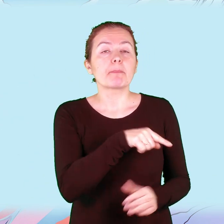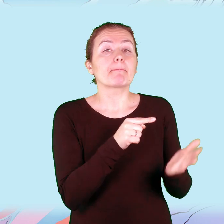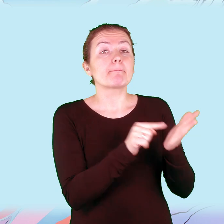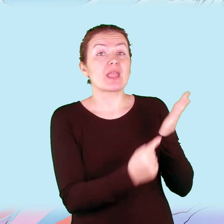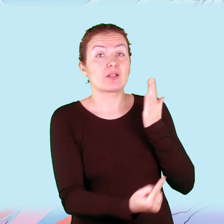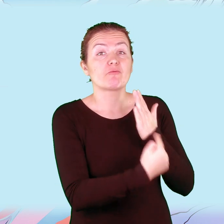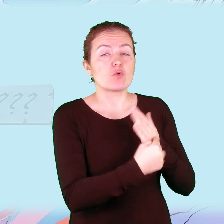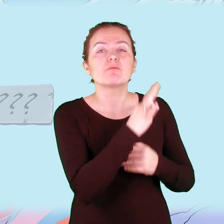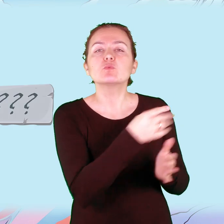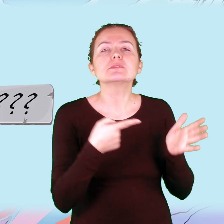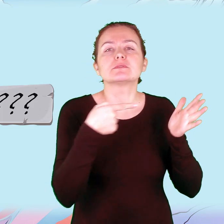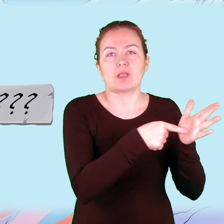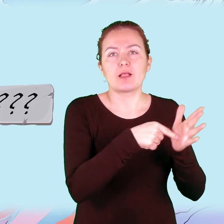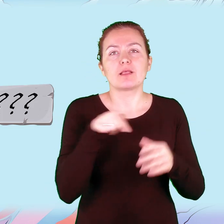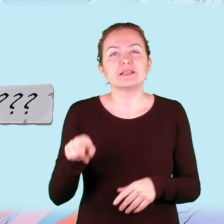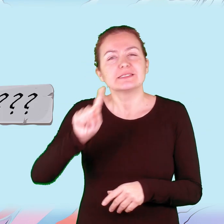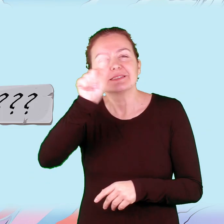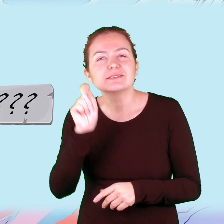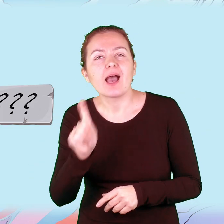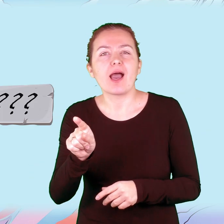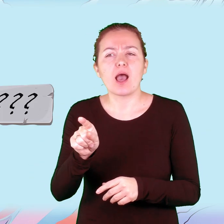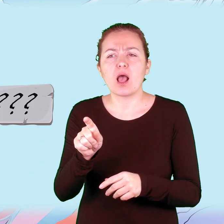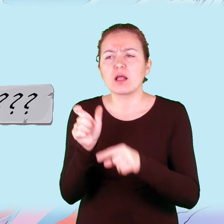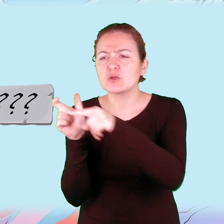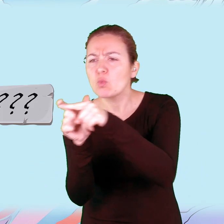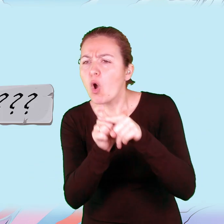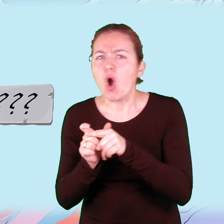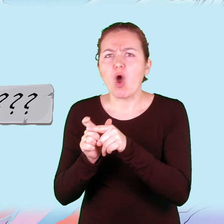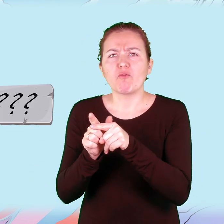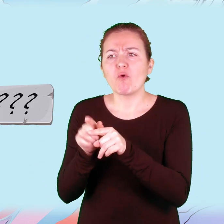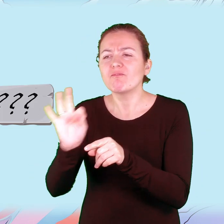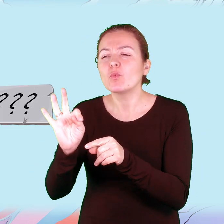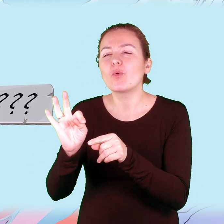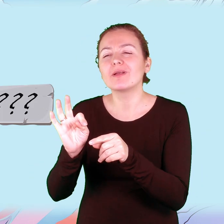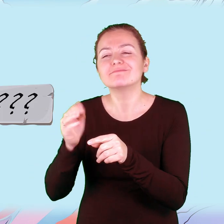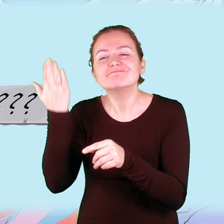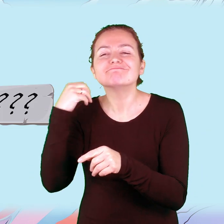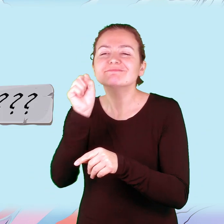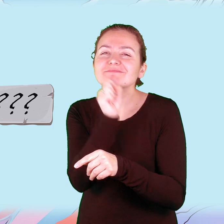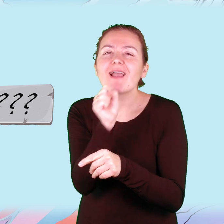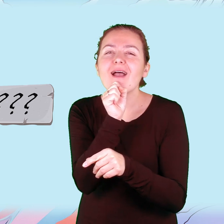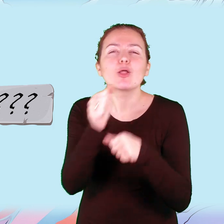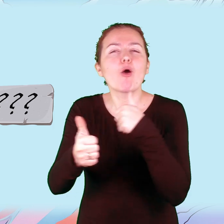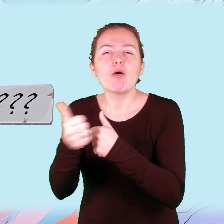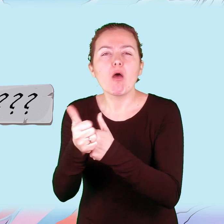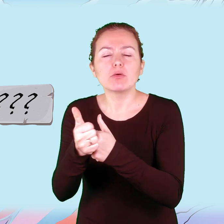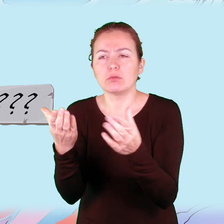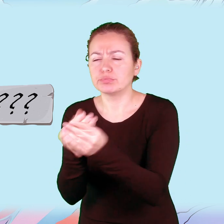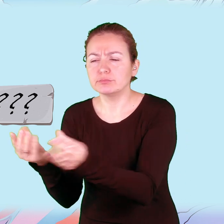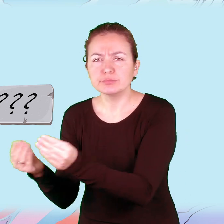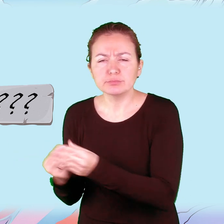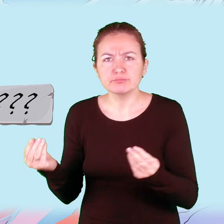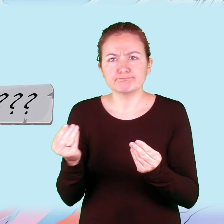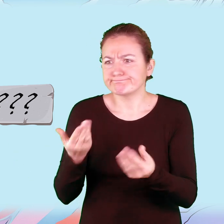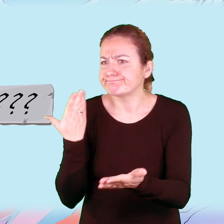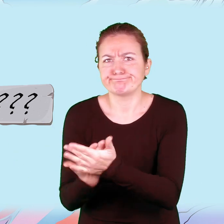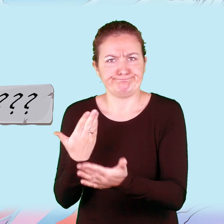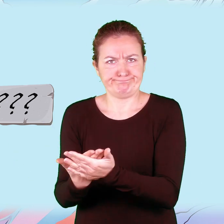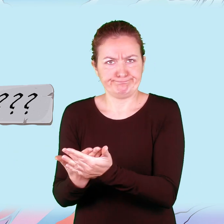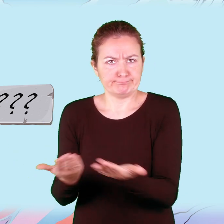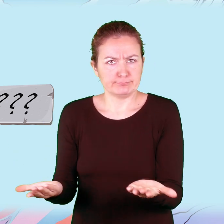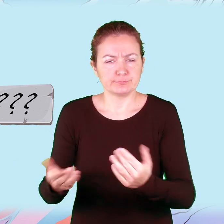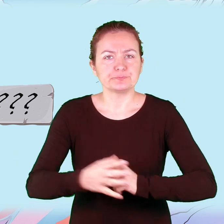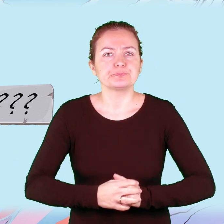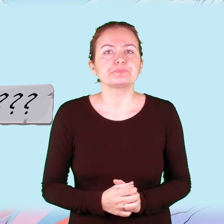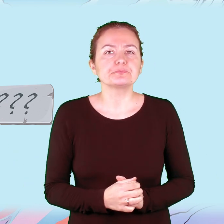• Sam Metafora – musi rozwikłać Zagadkę Znikających Znaczeń.